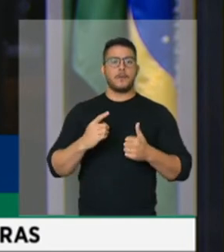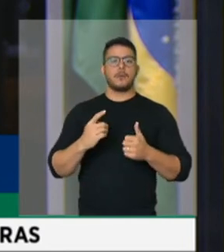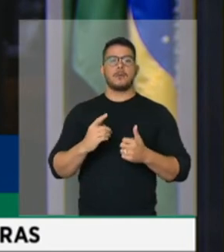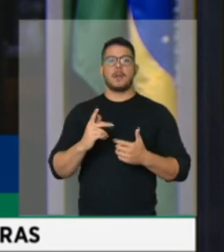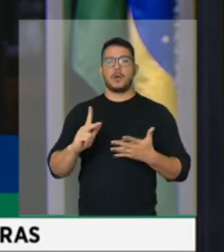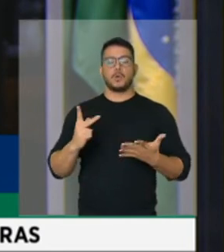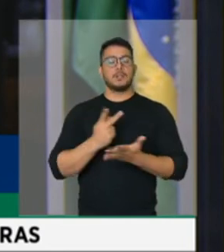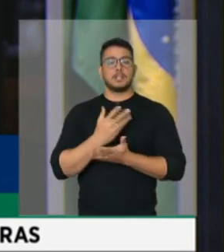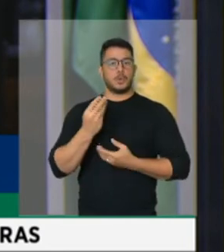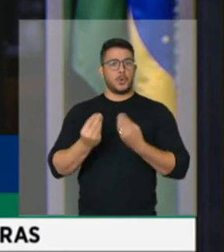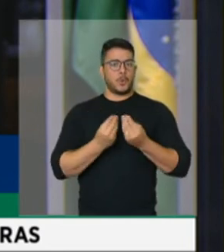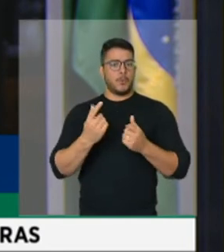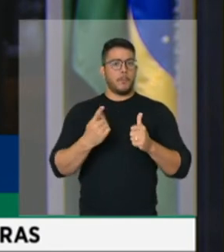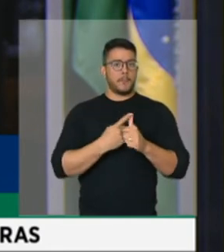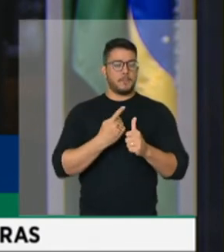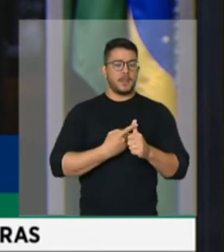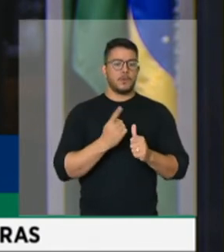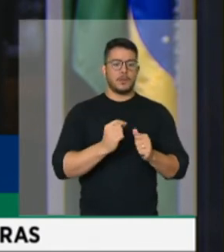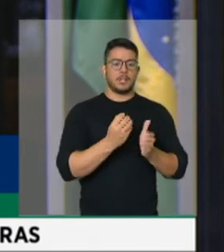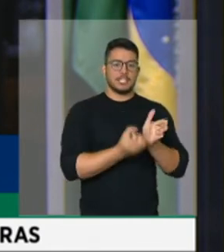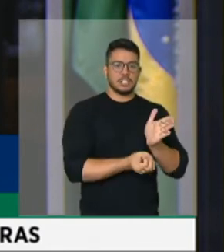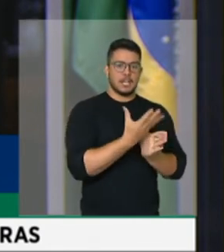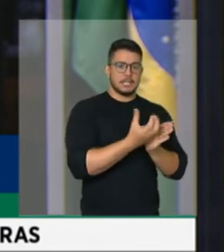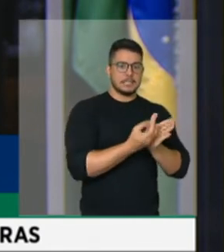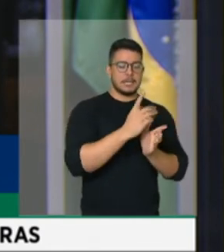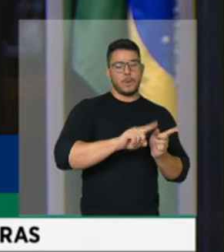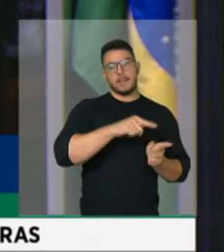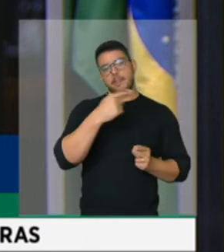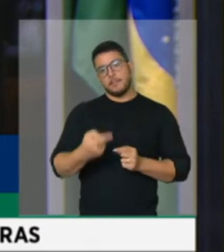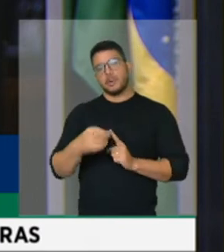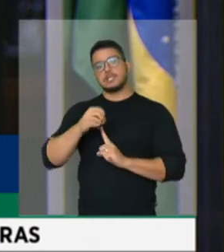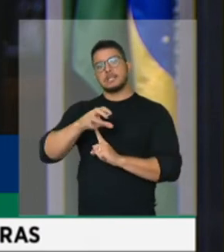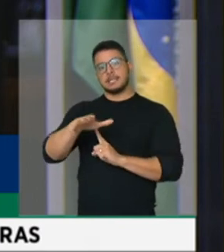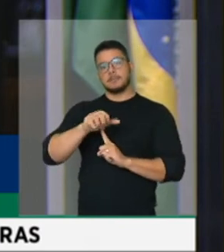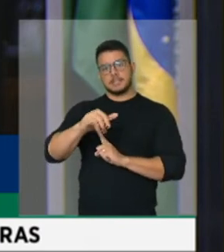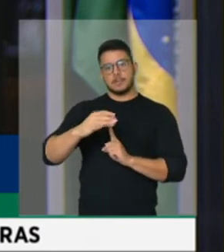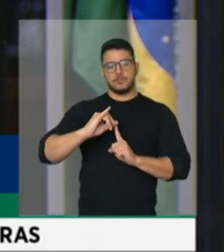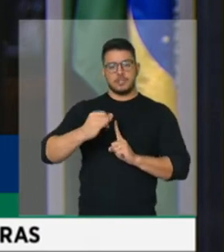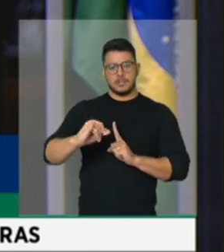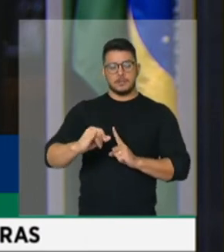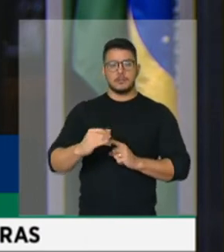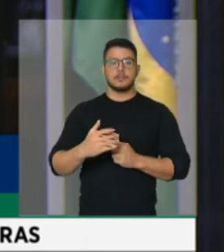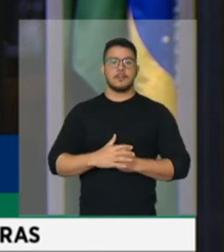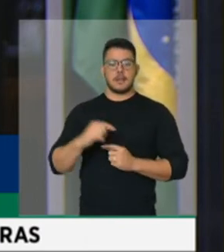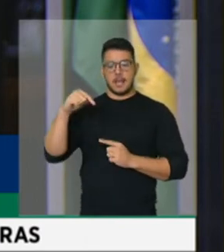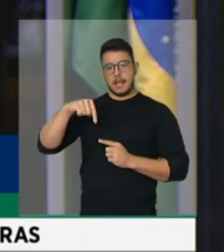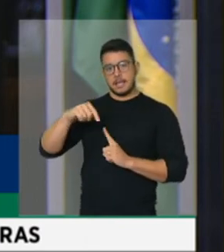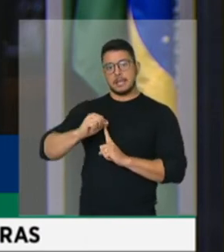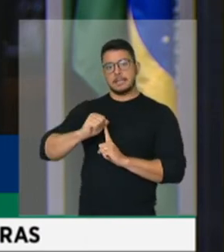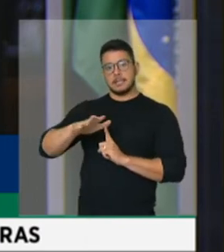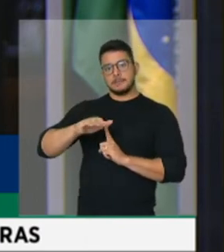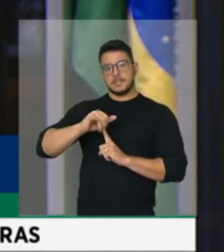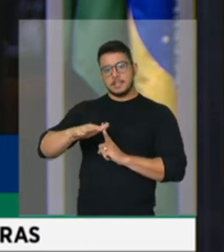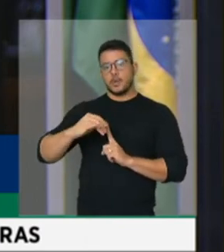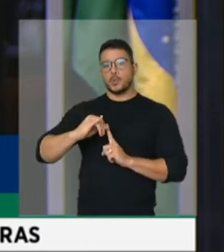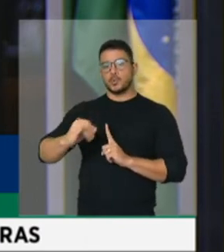VENDA DE ATIVOS DA HOLDING A EXEMPLO DO MODELO SEGUIDO NOS LEILÕES DAS DISTRIBUIDORAS DA ELETROBRAS. ESSE MODELO ALTERNATIVO DE PRIVATIZAÇÃO SE DARIA NUM PRIMEIRO MOMENTO